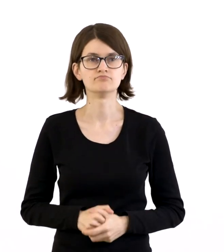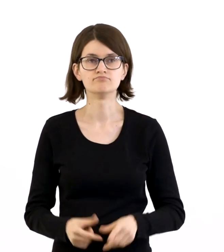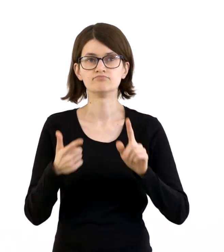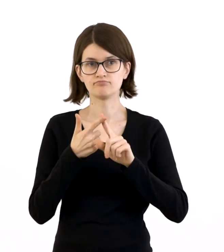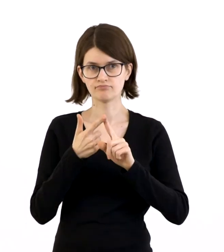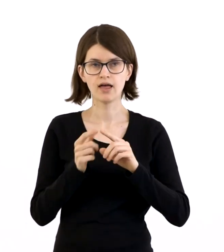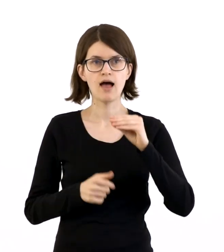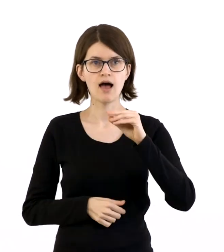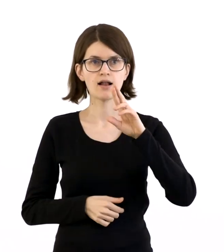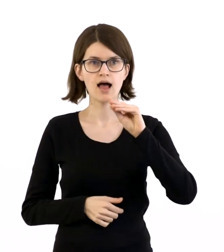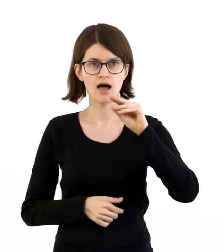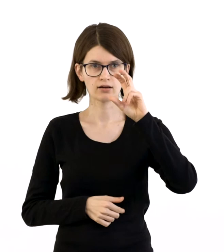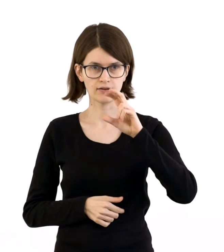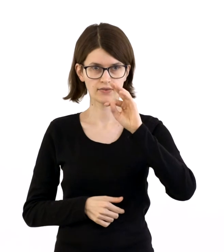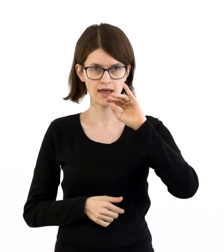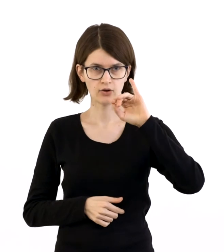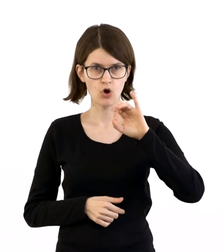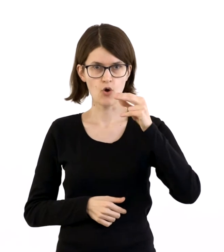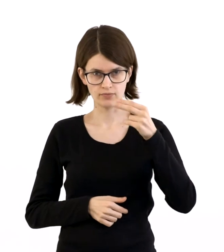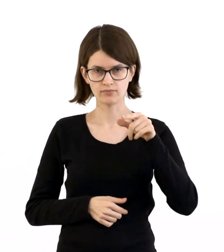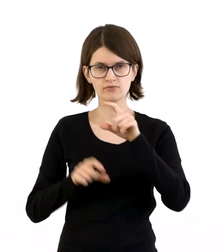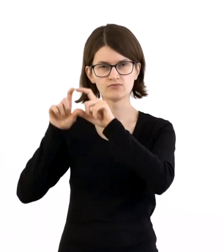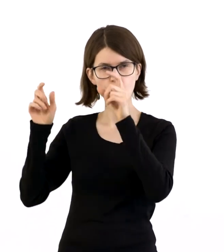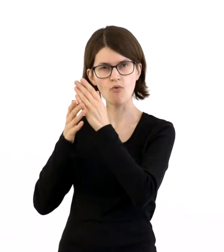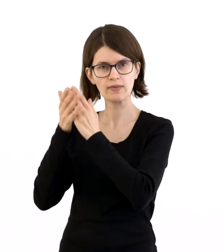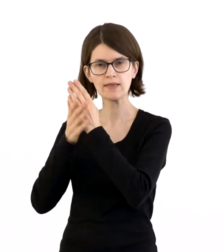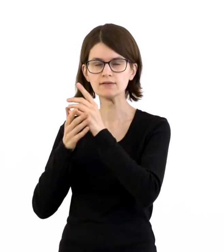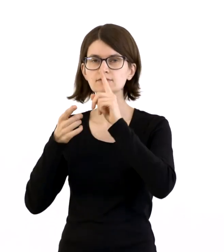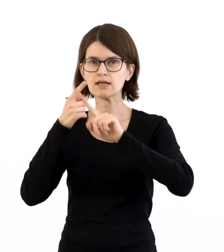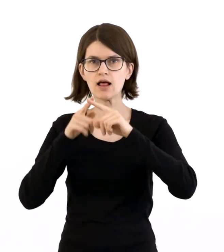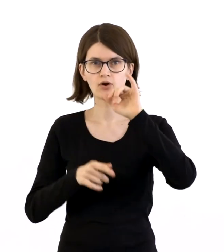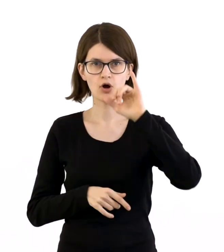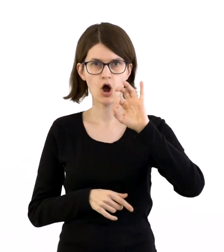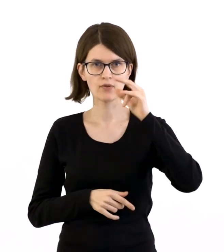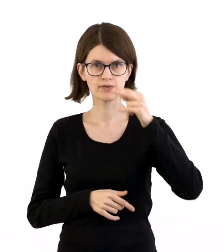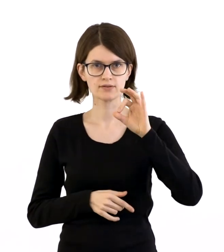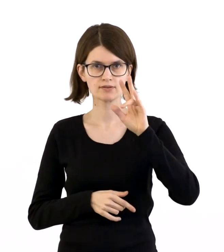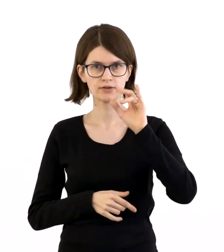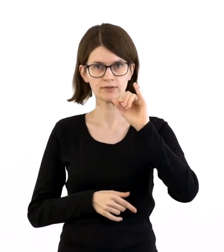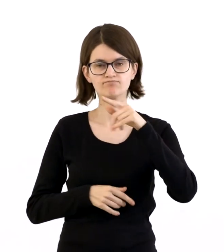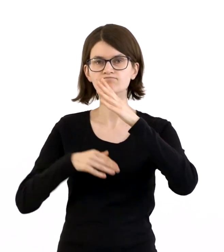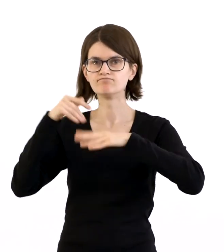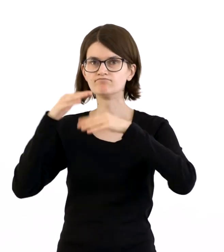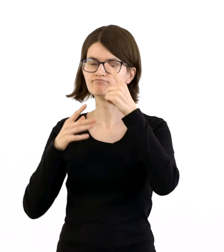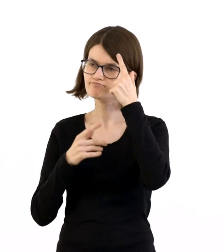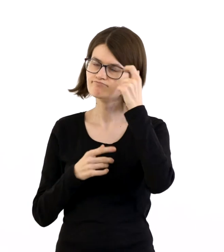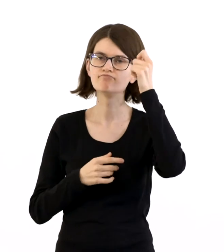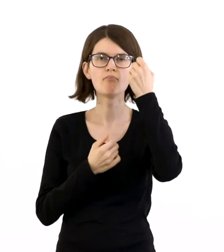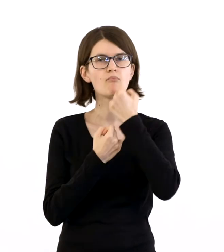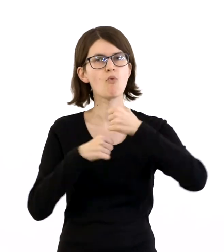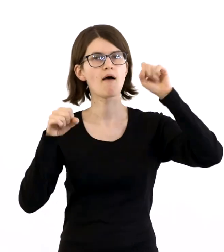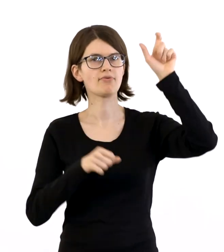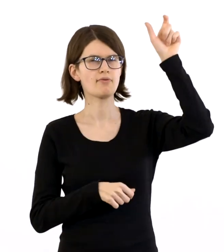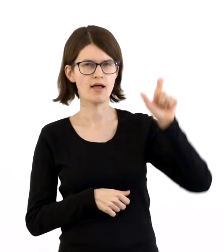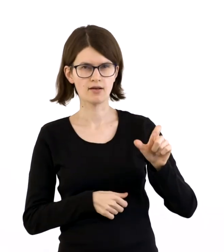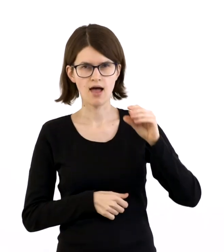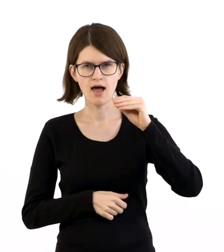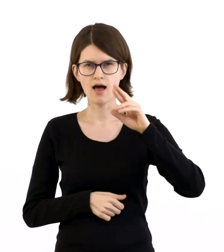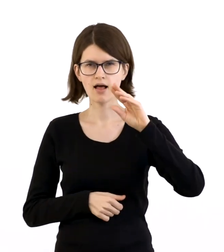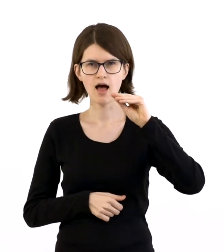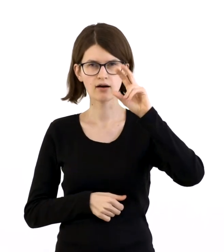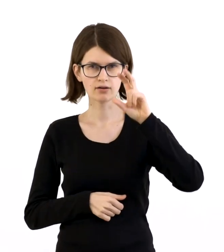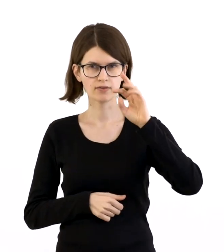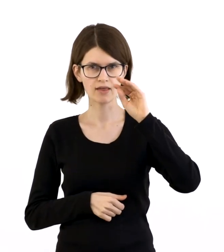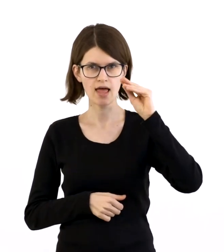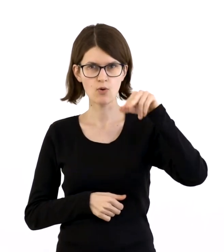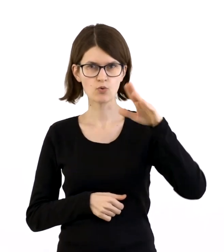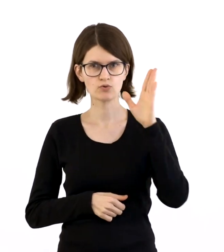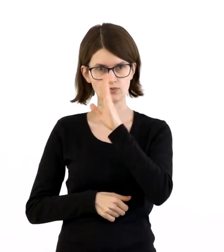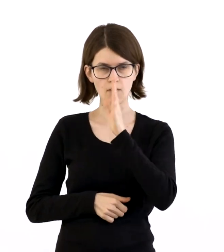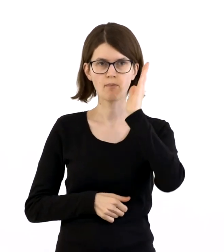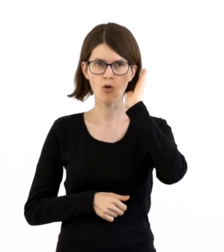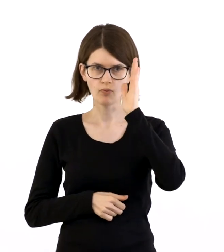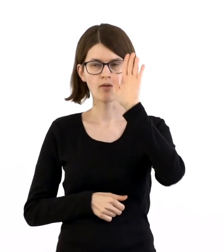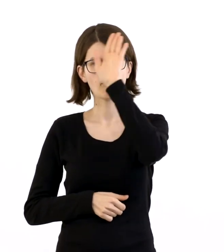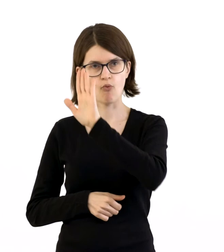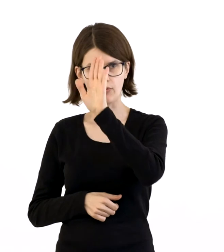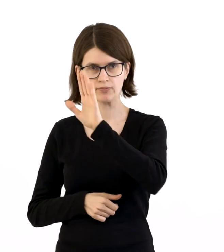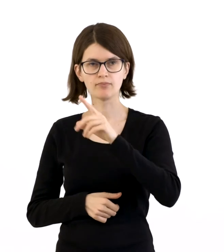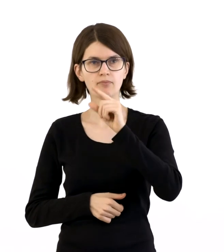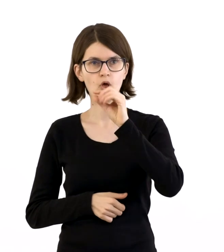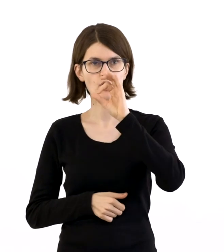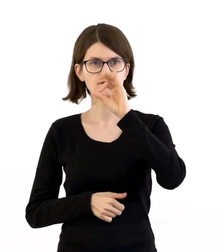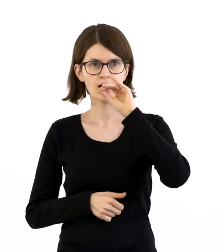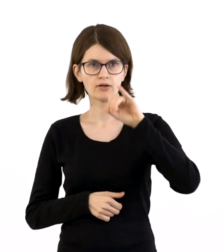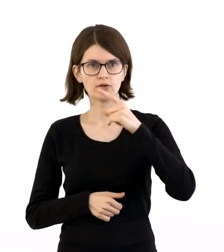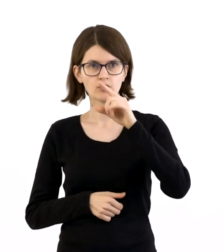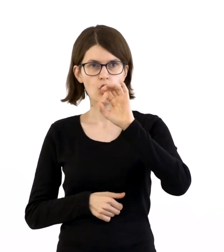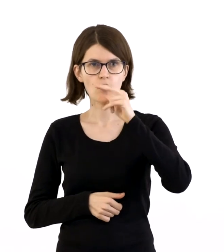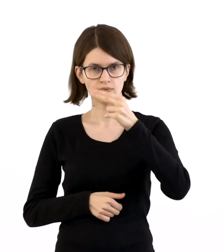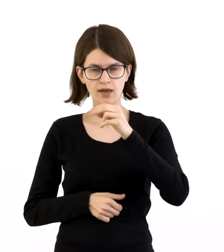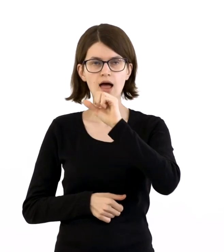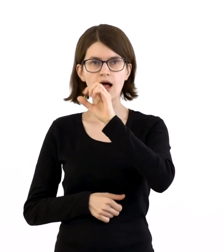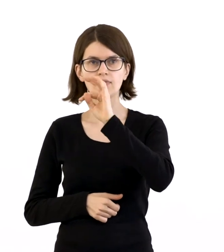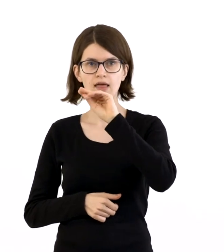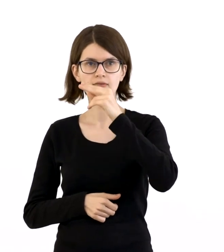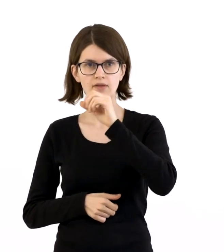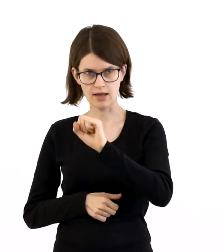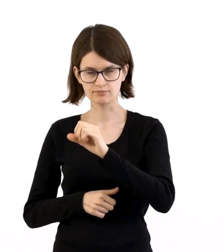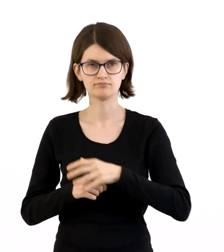Erechtejon – świątynia w stylu jońskim zbudowana na cześć bohatera Erechteusza, poświęcona Posejdonowi i Atenie;